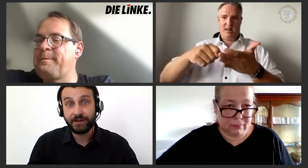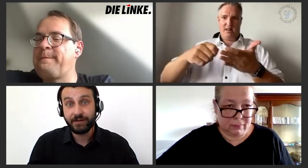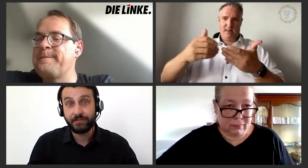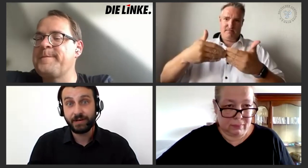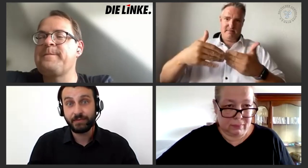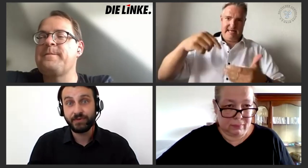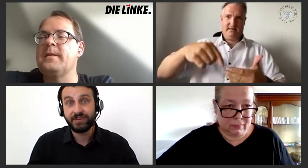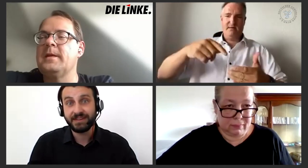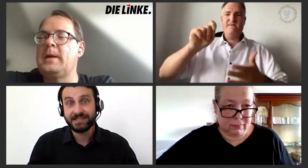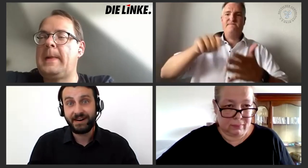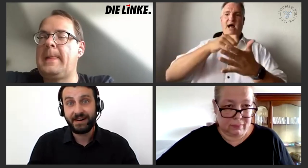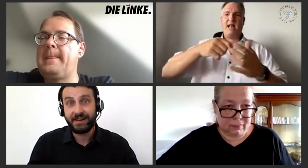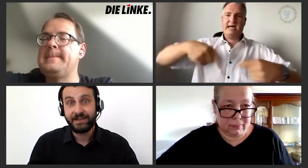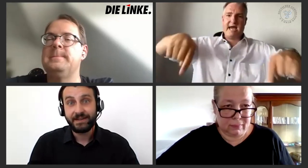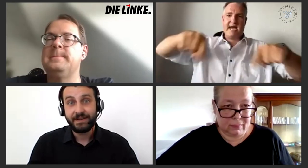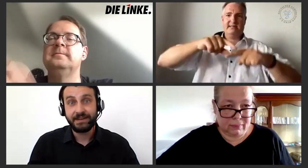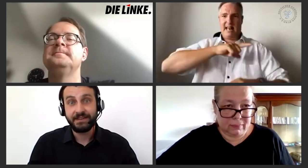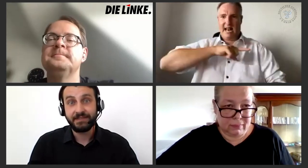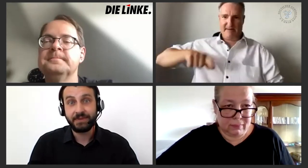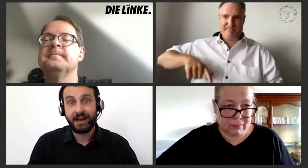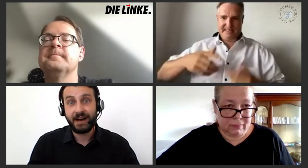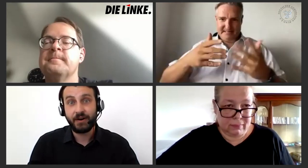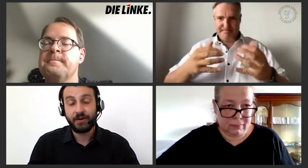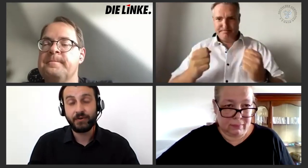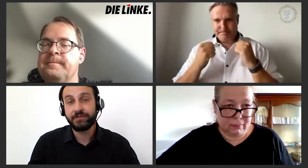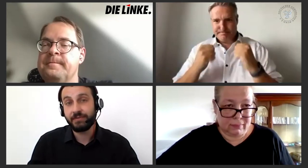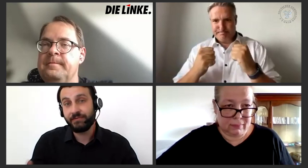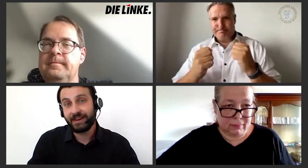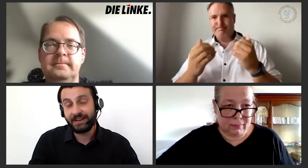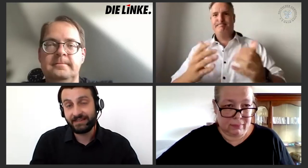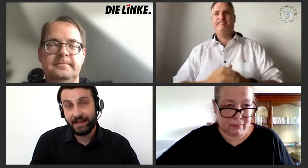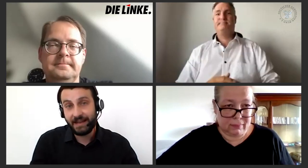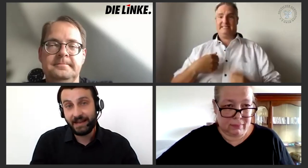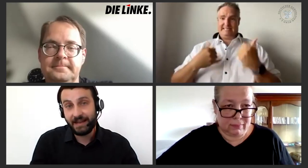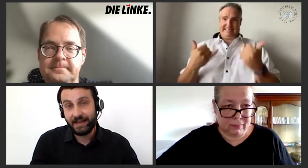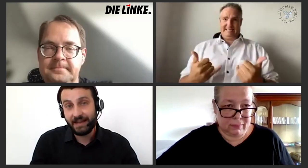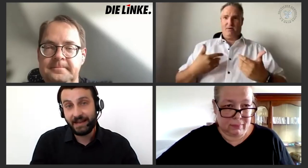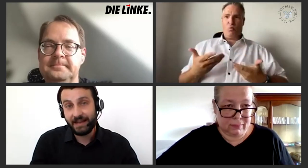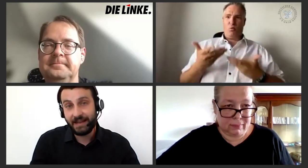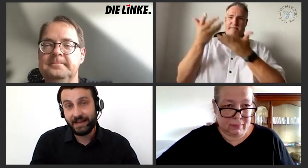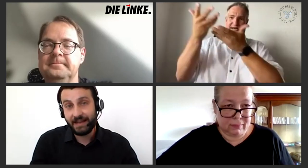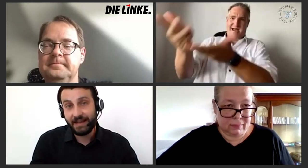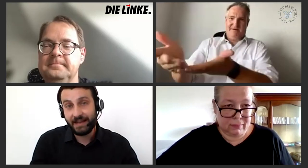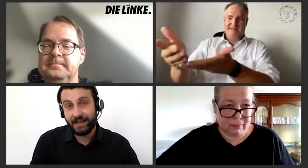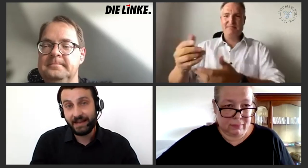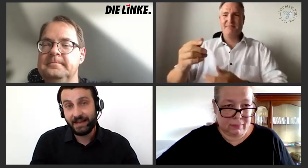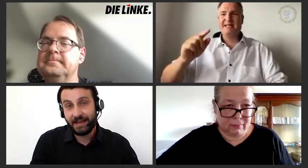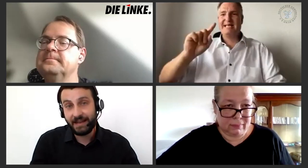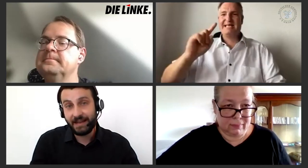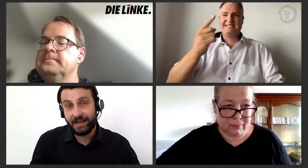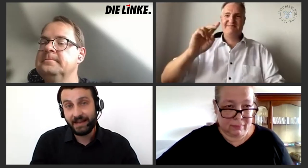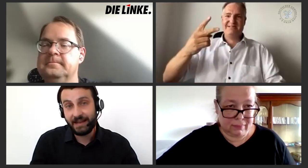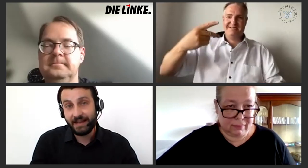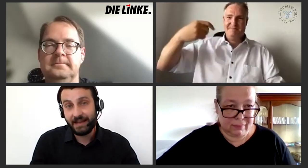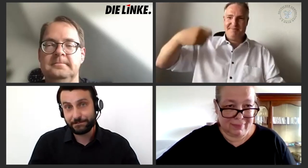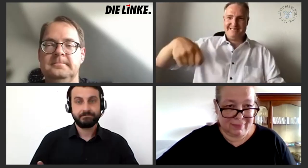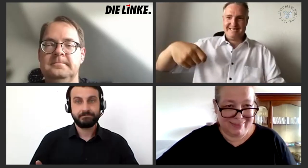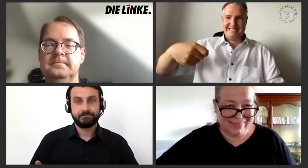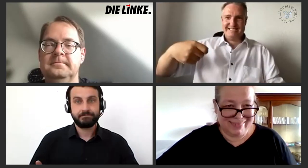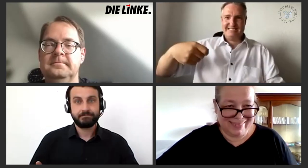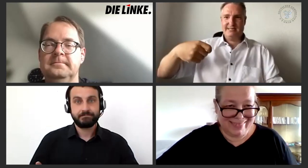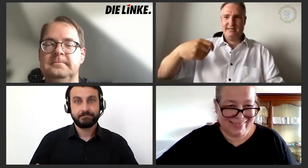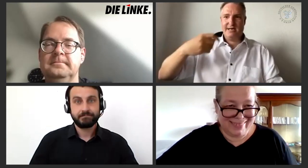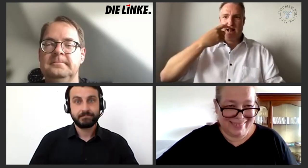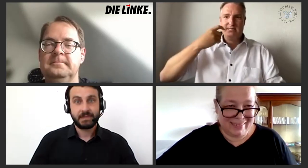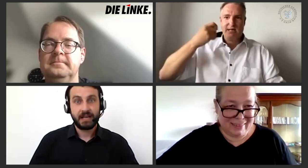Kraft, viel Erfolg bei der Bundestagswahl in diesem Jahr und im Wahlkreis Leipzig.